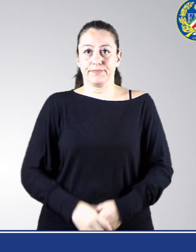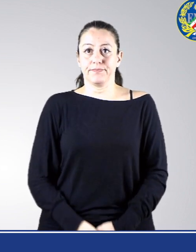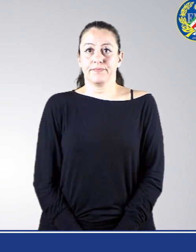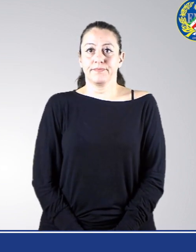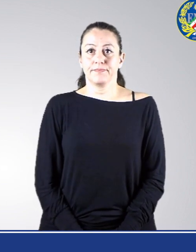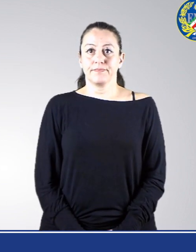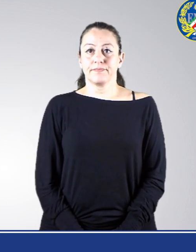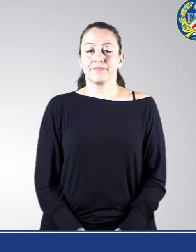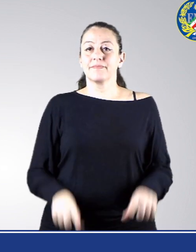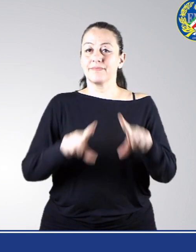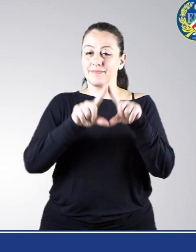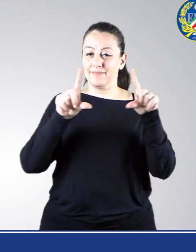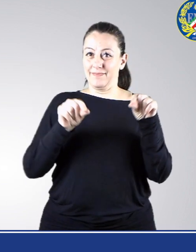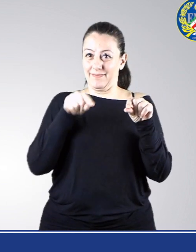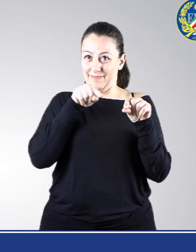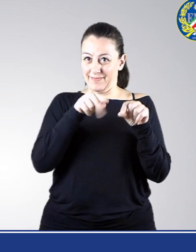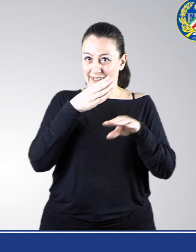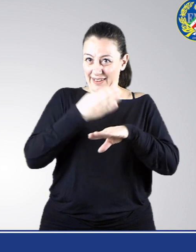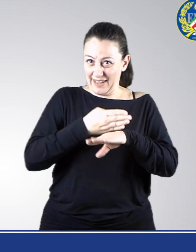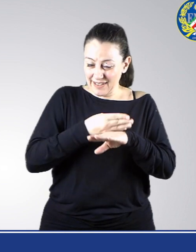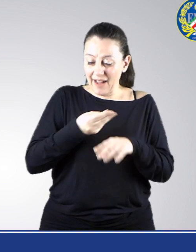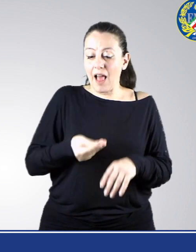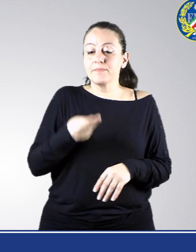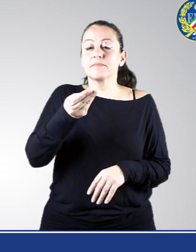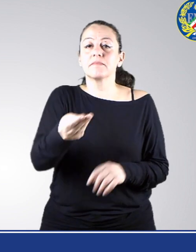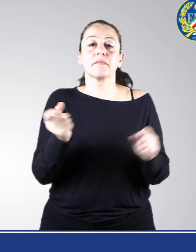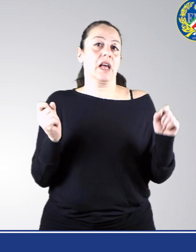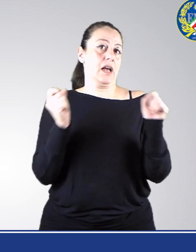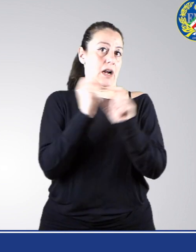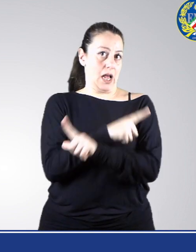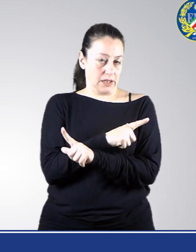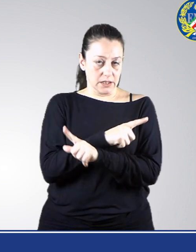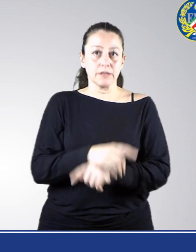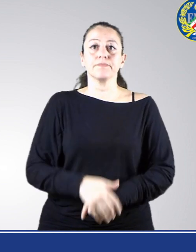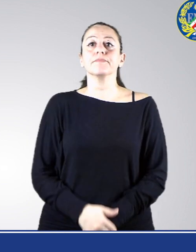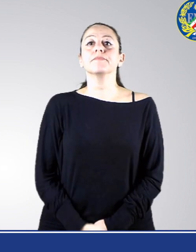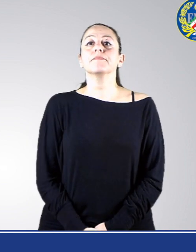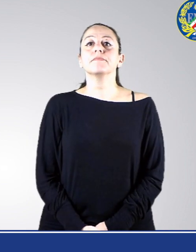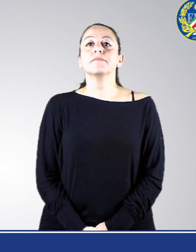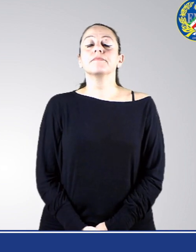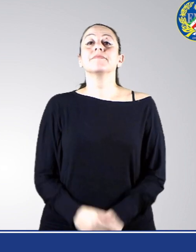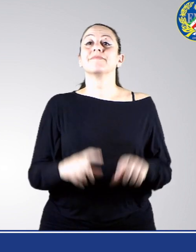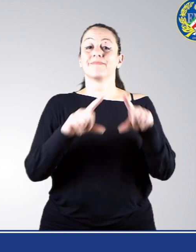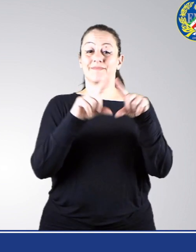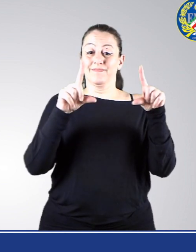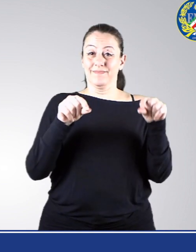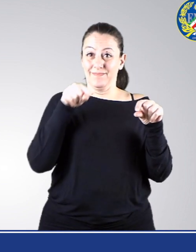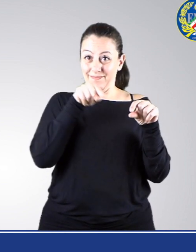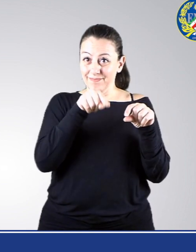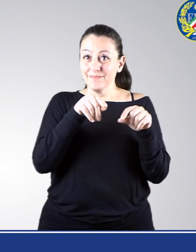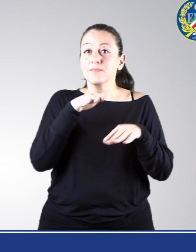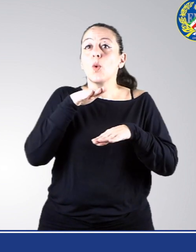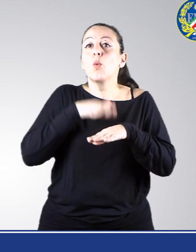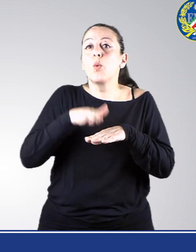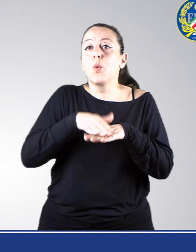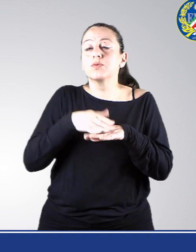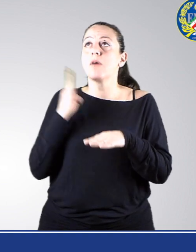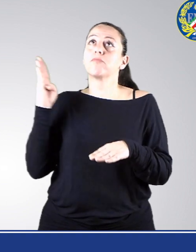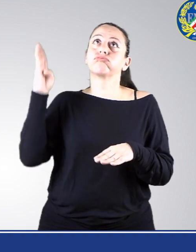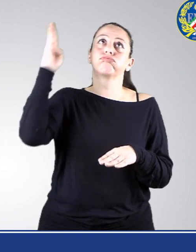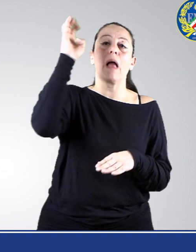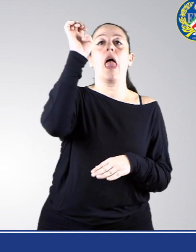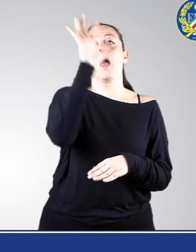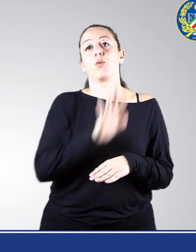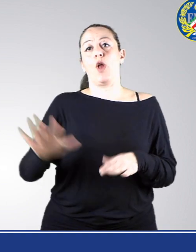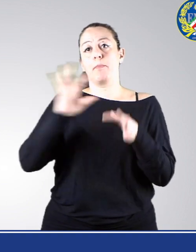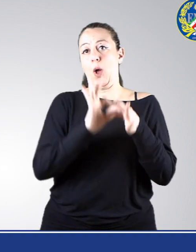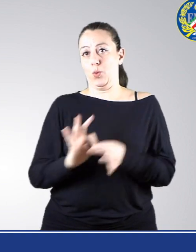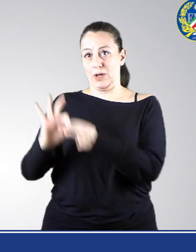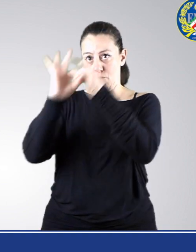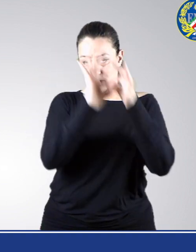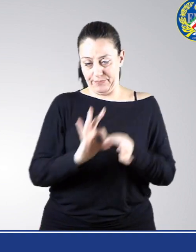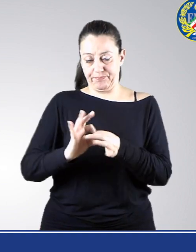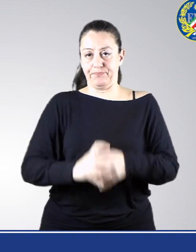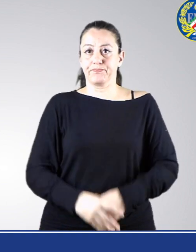Obiettivo del progetto è quello di realizzare una Card per le persone con disabilità, valida in tutti Paesi dell'UE